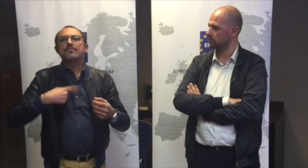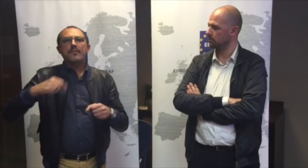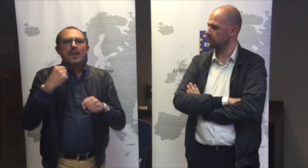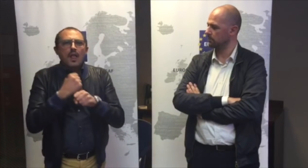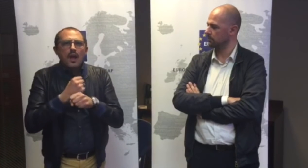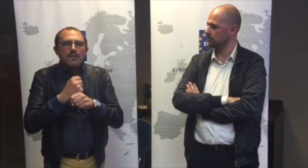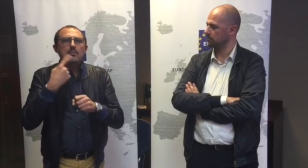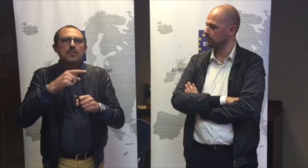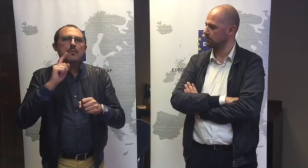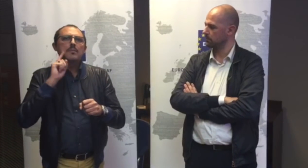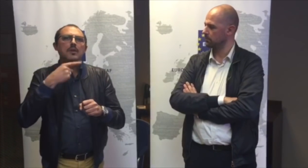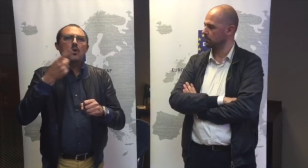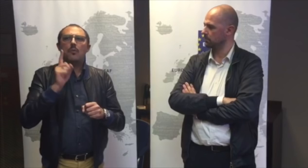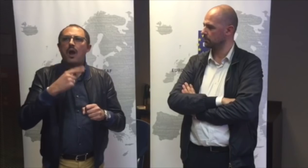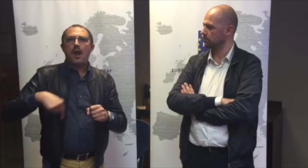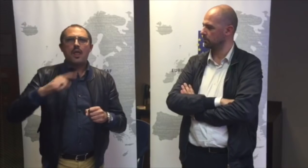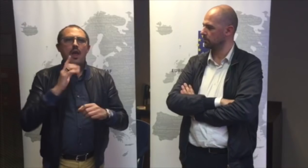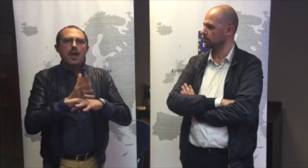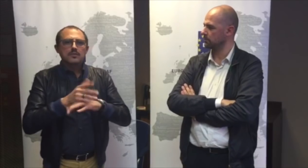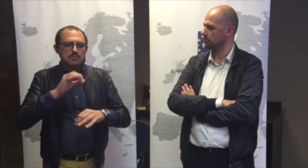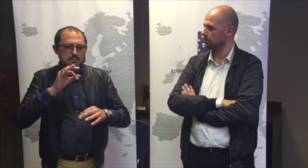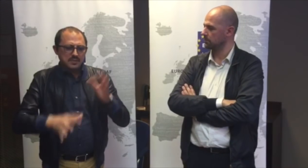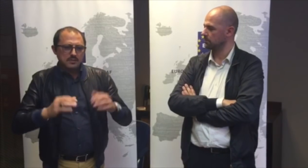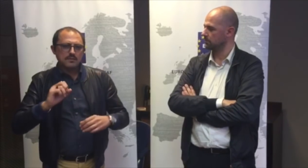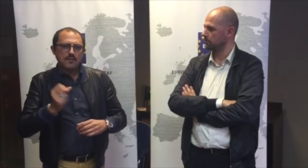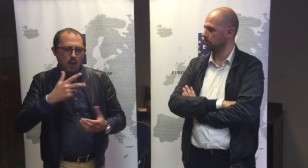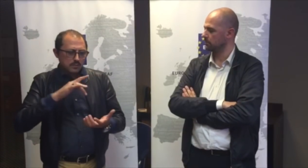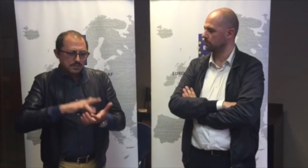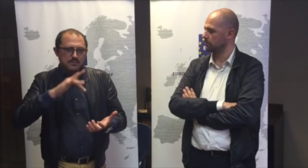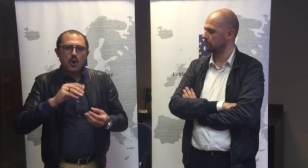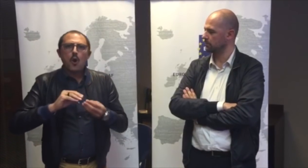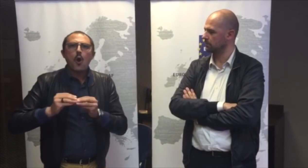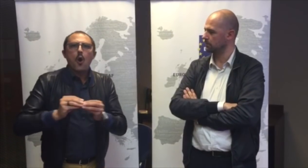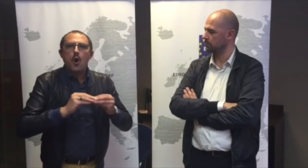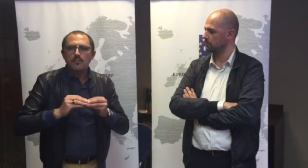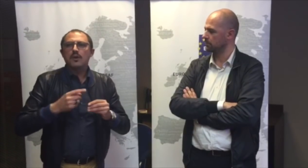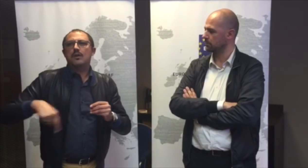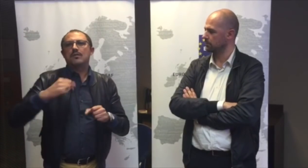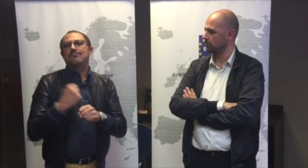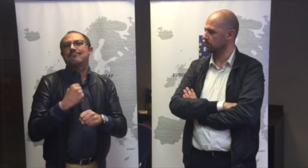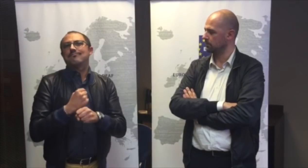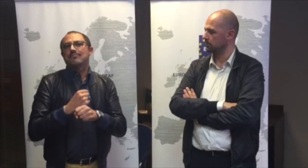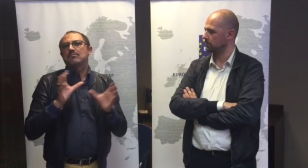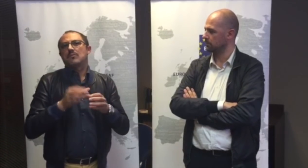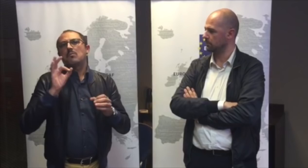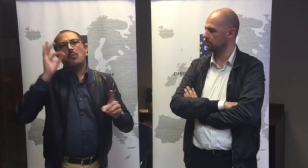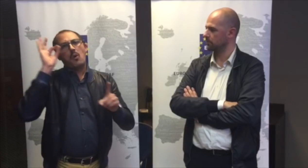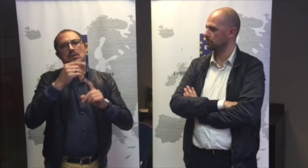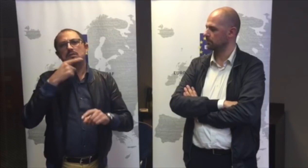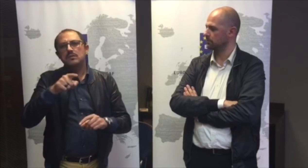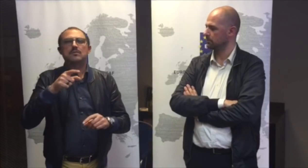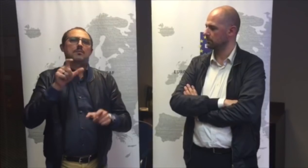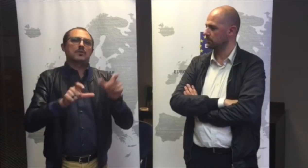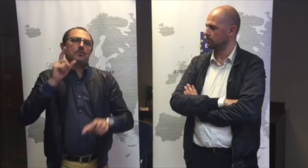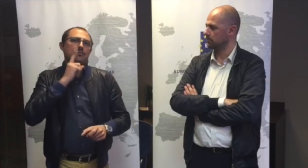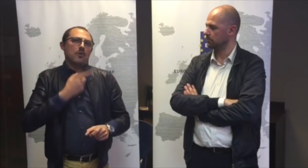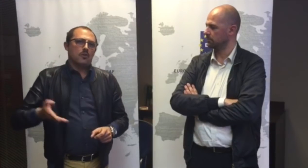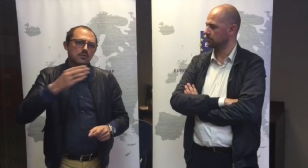Lavoriamo per migliorare l'accessibilità rendendo veloce l'uso di questa app, è questo il nostro obiettivo per le persone sorde,